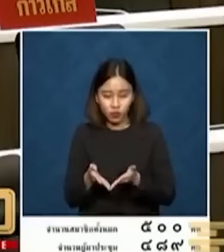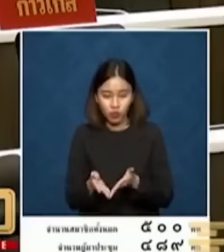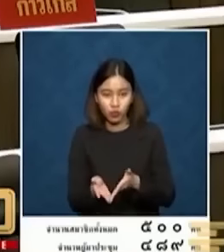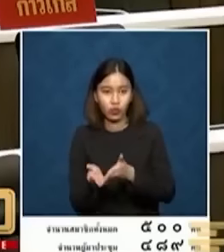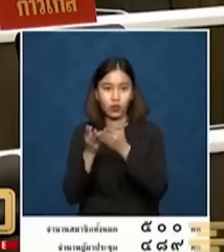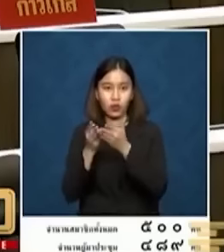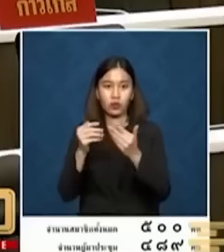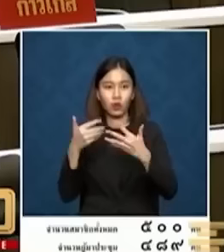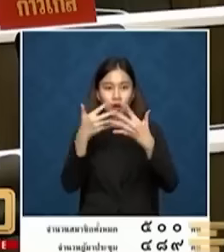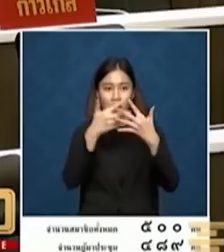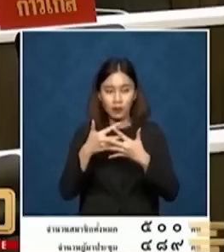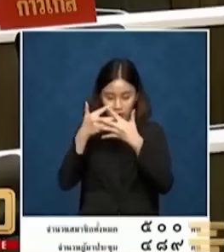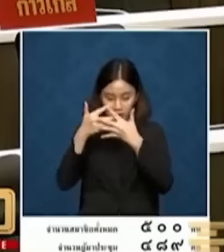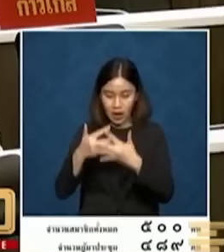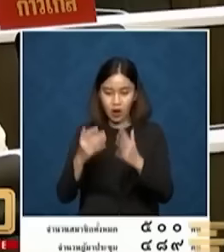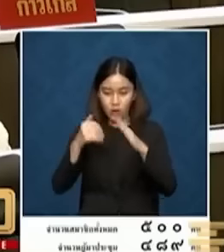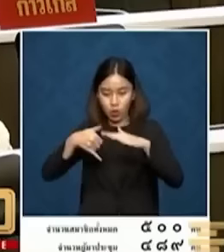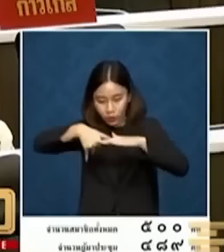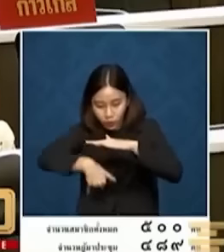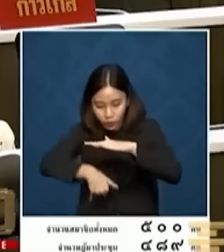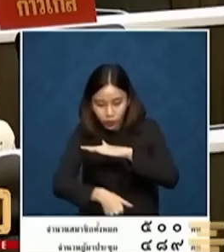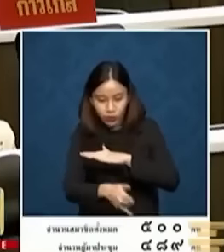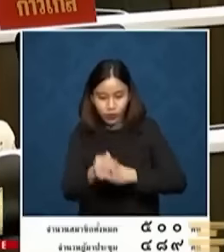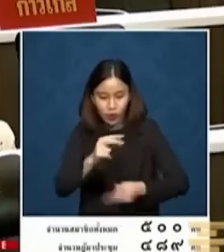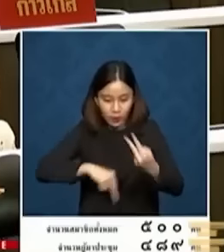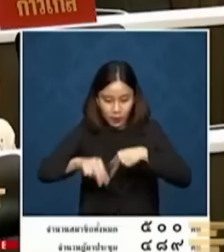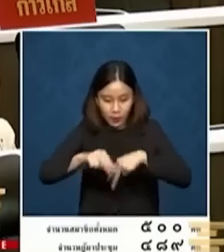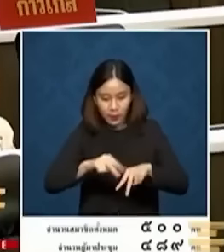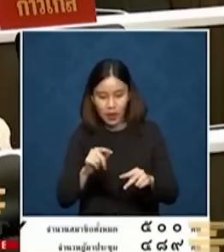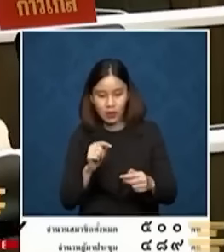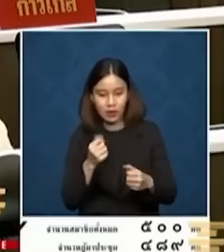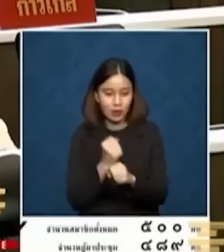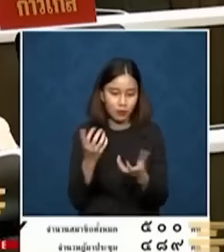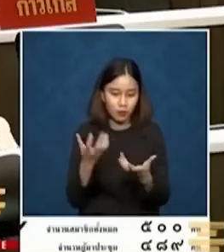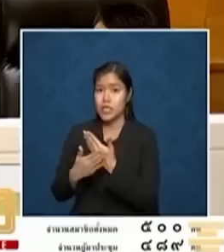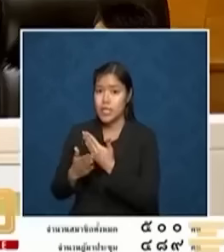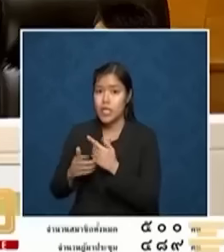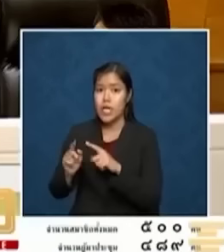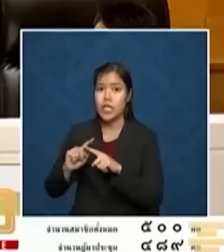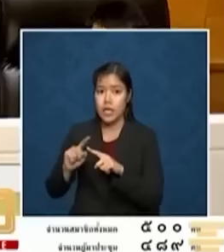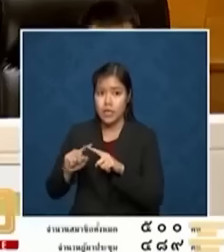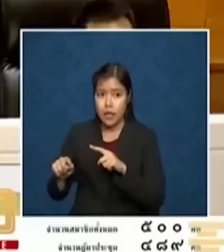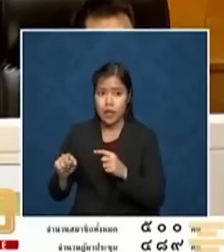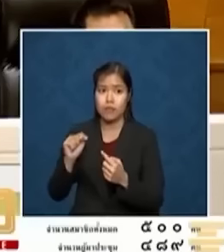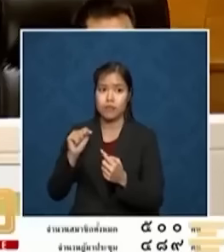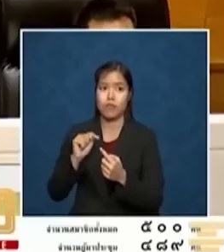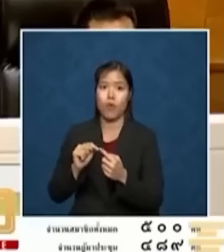ค่ะเดี๋ยวอีกหน่อยคงต่อยมวยโชว์ค่ะนะ 2 ชราภาพอายุเกิน 70 เอออันนี้ใช่ค่ะช่วย